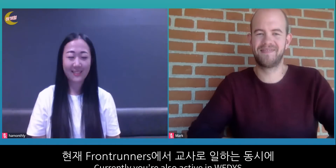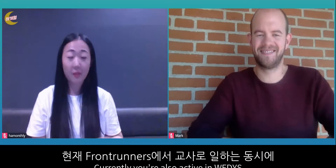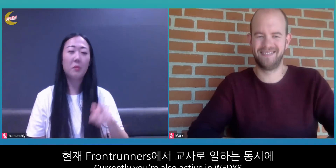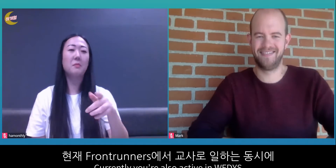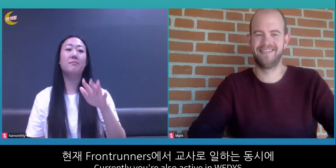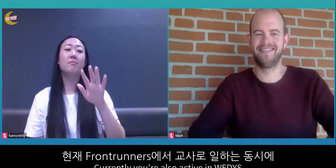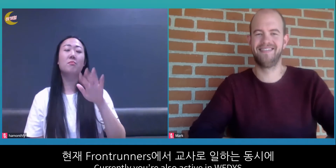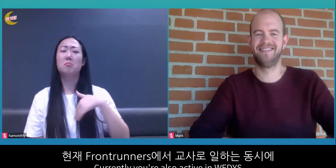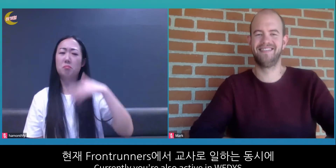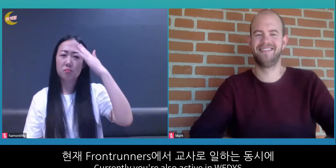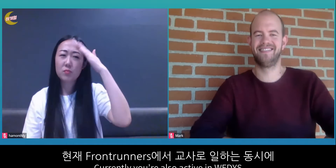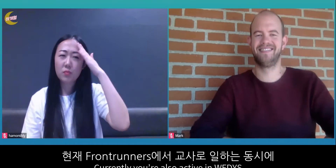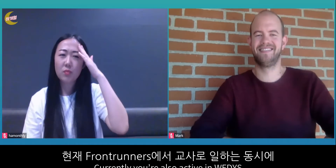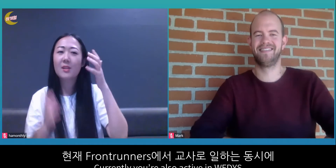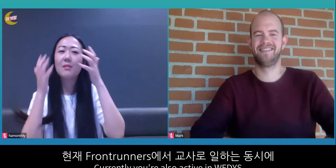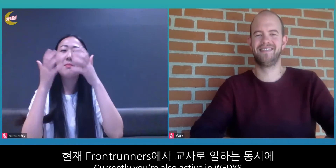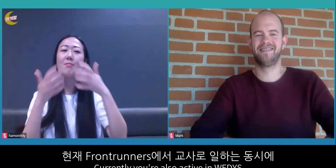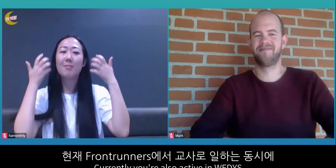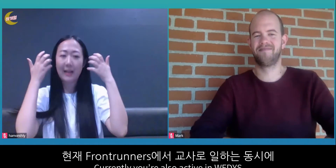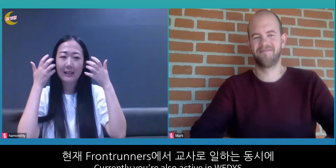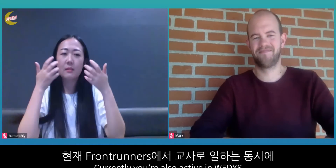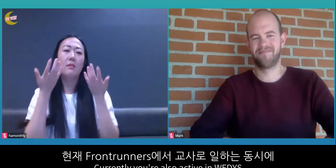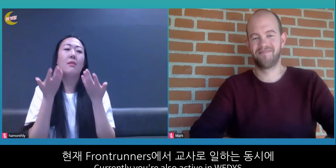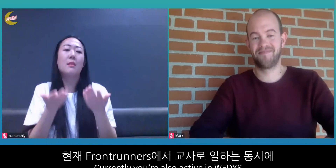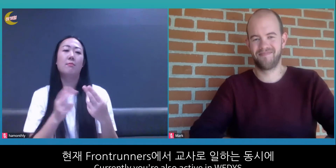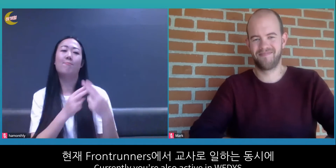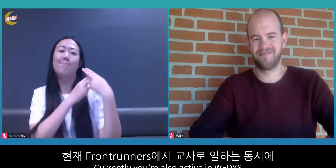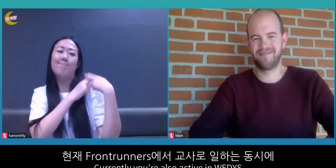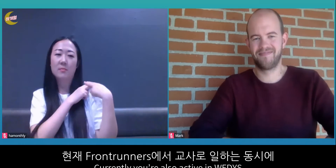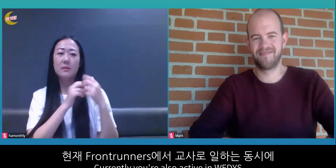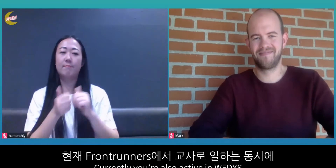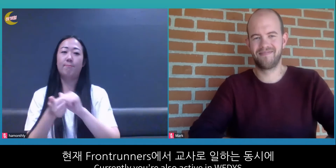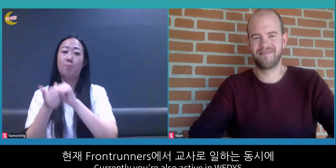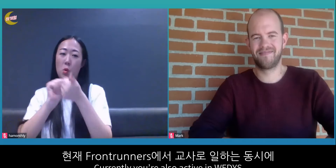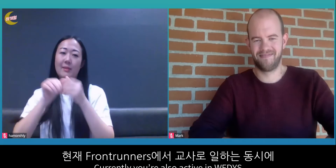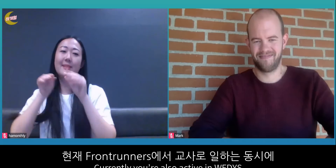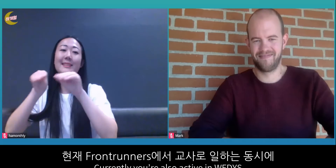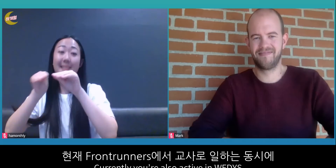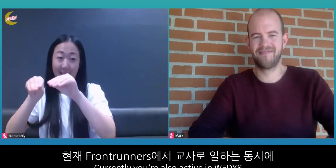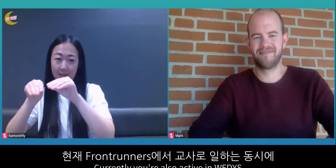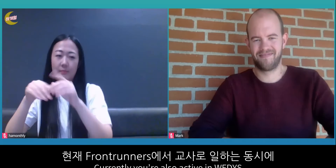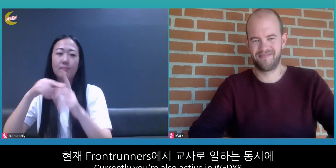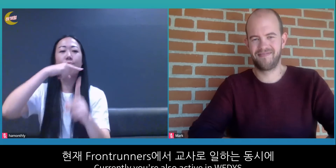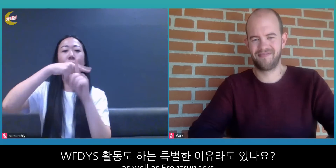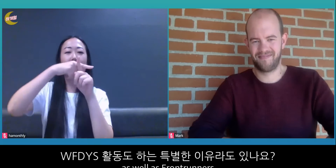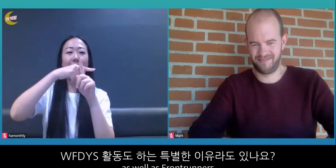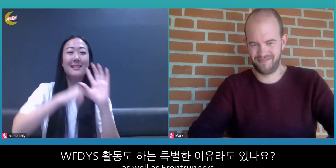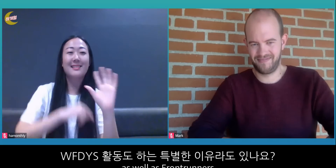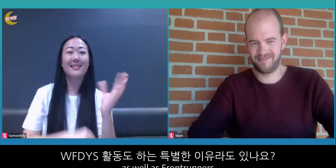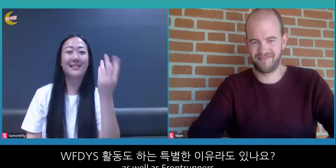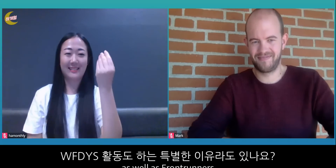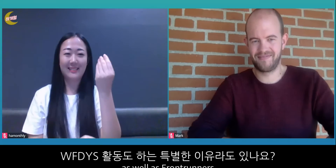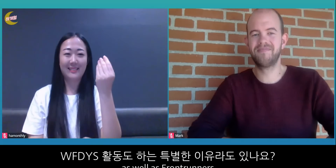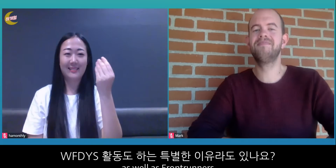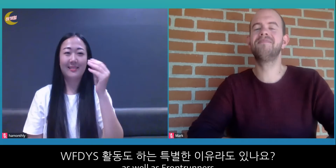現在、フロントランナーだけでなくWFDYSでも活躍しています。